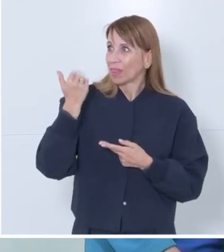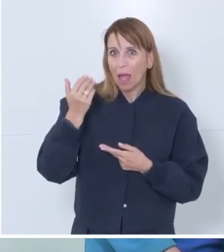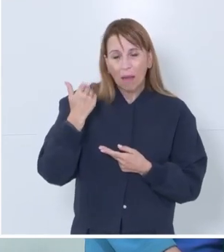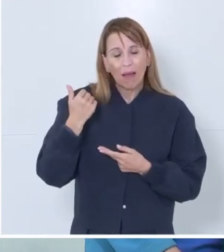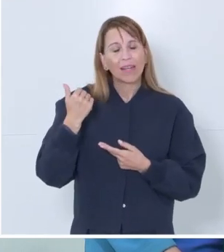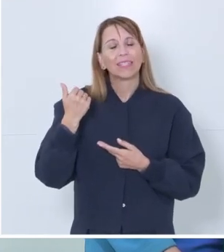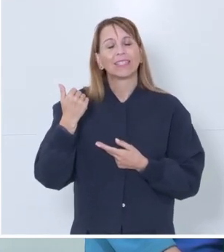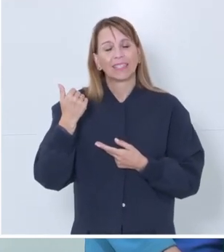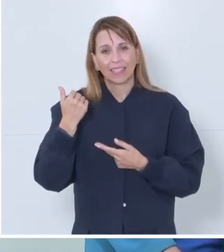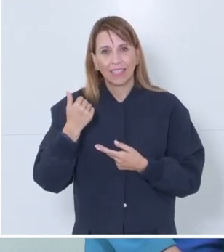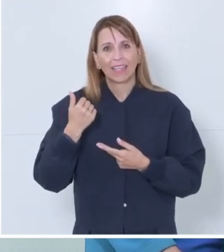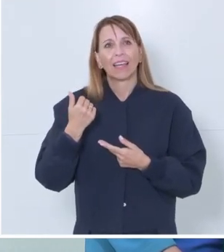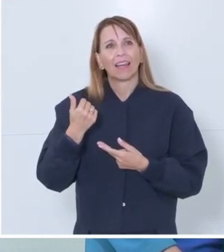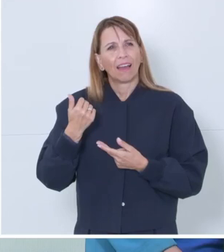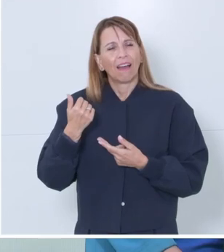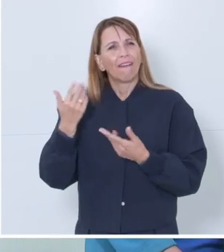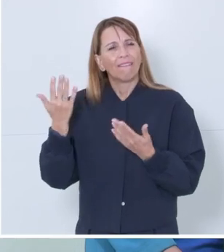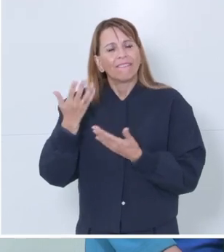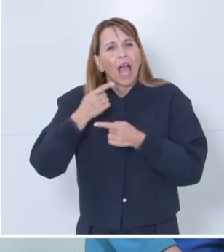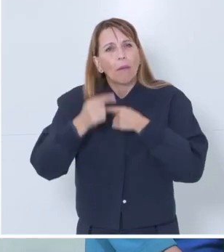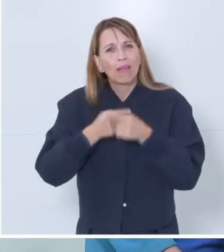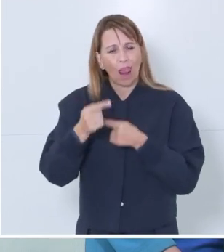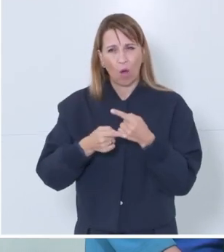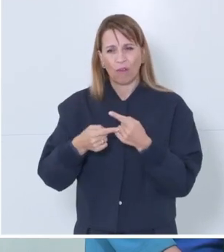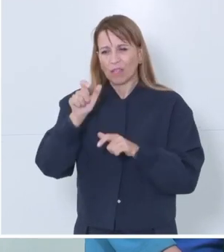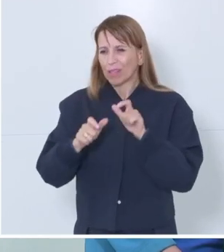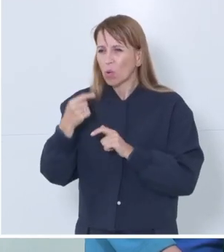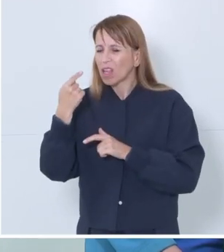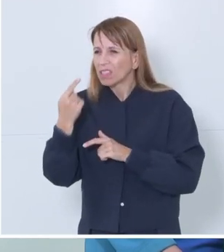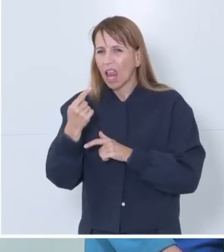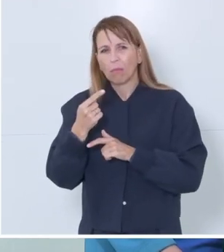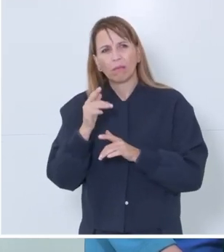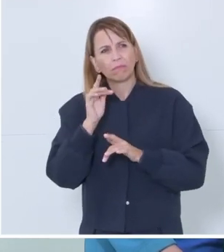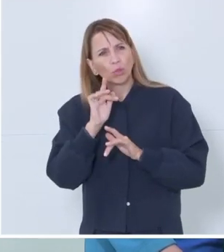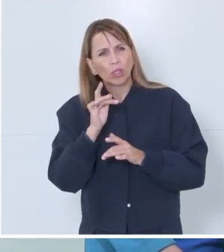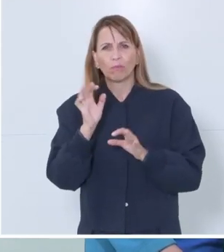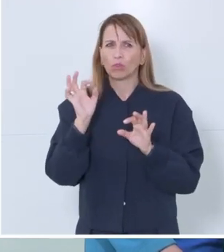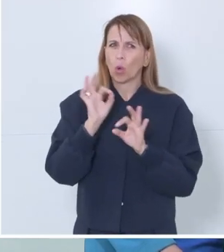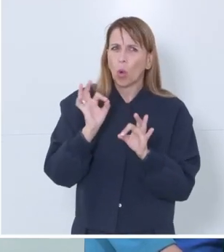sich für den Zivildienst entschieden haben, dass man da auch einer speziellen Kommission auch noch